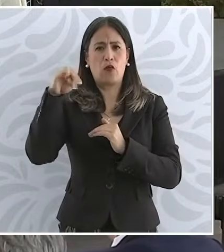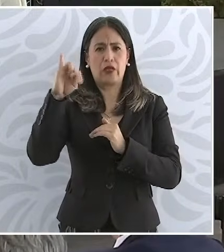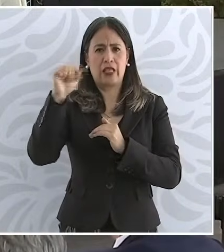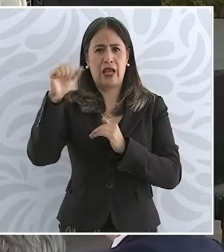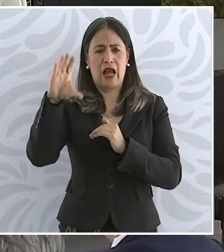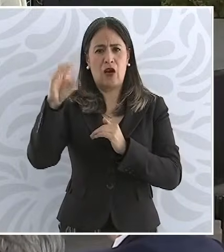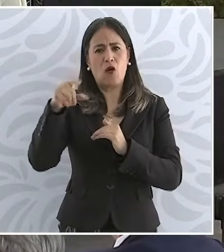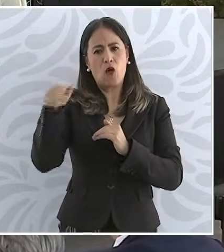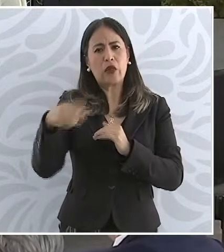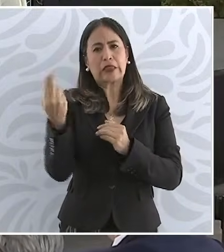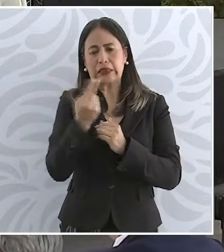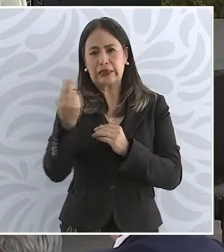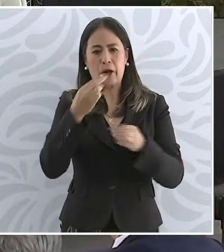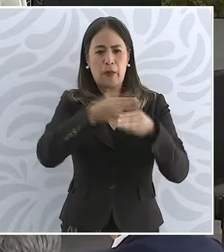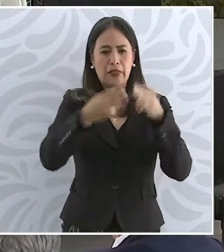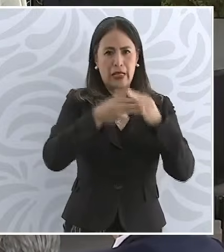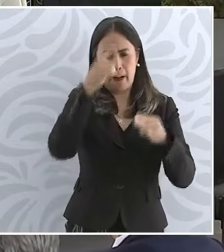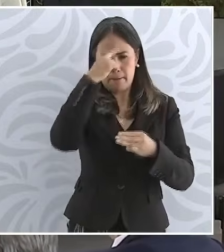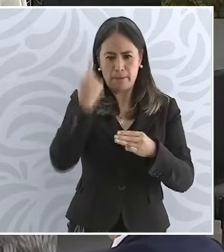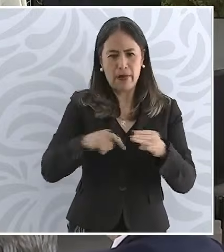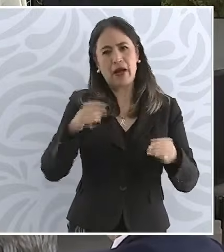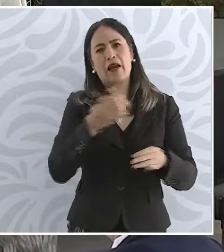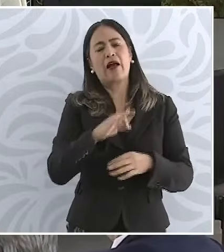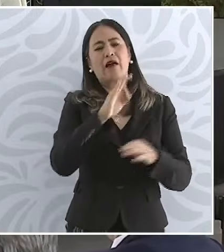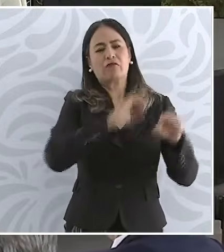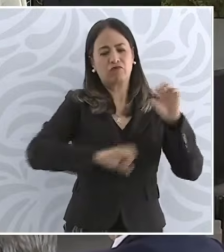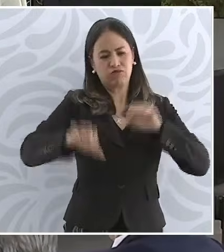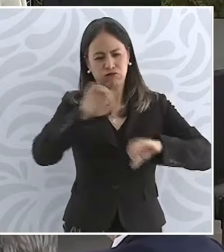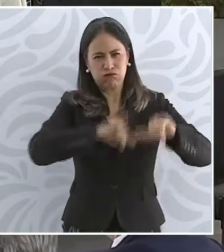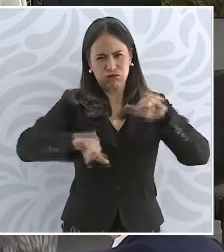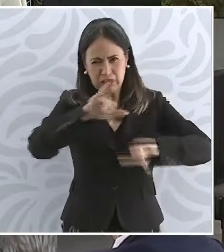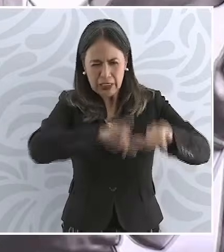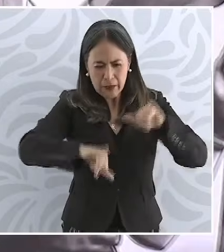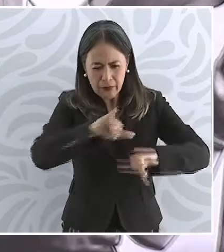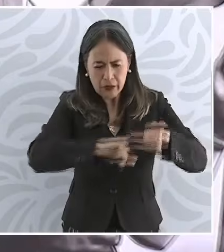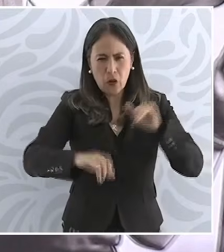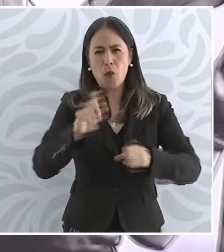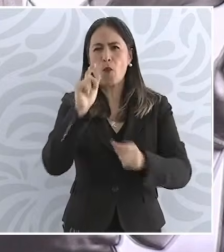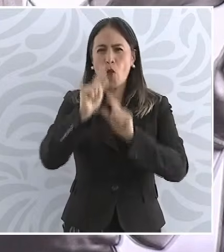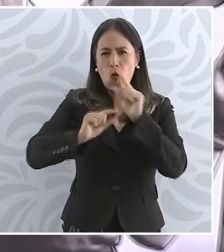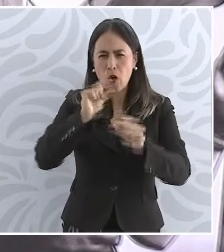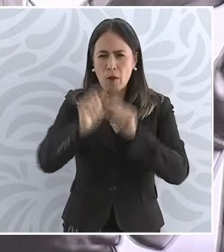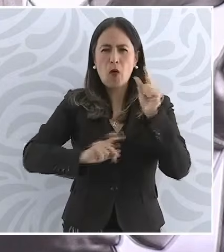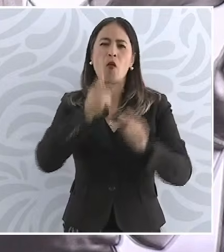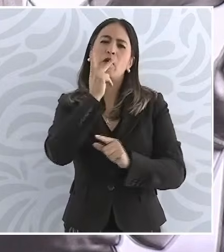elaboración de fertilizantes y estamos reactivando la petroquímica combatimos sin descanso el robo